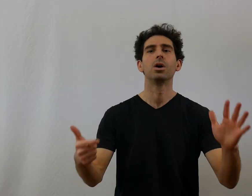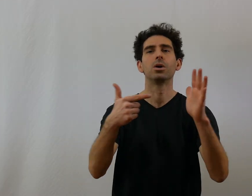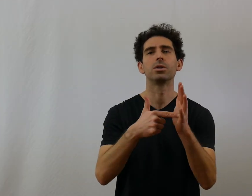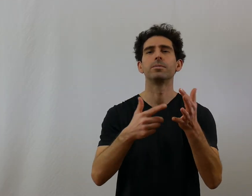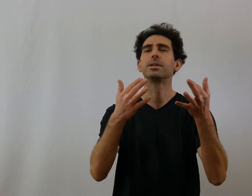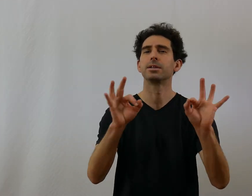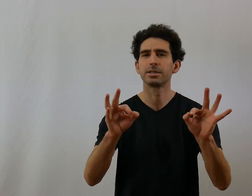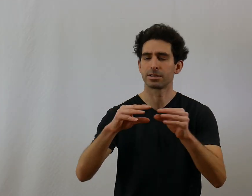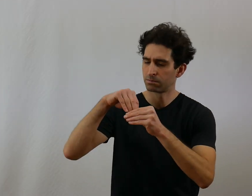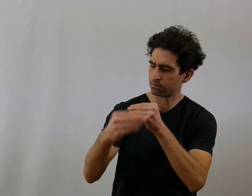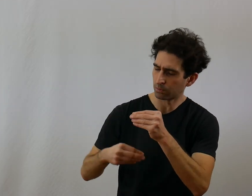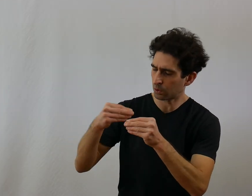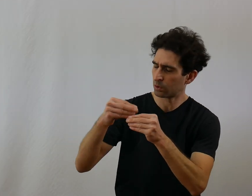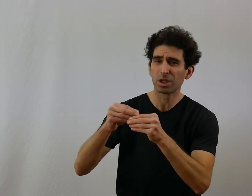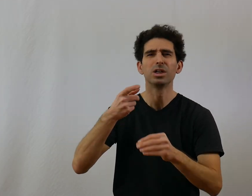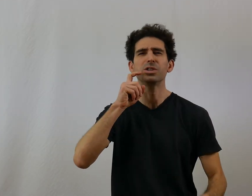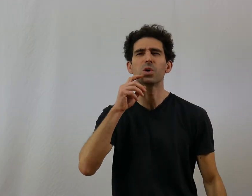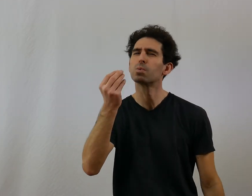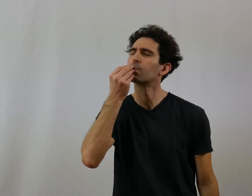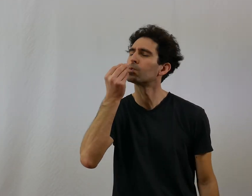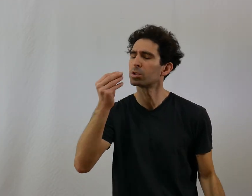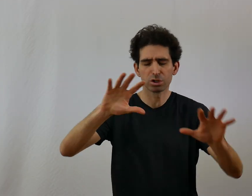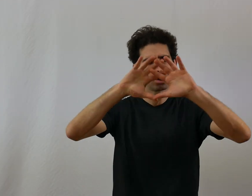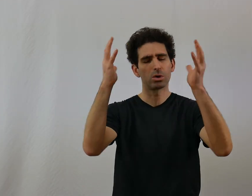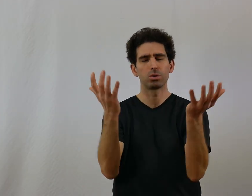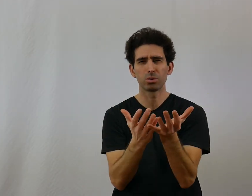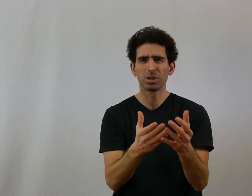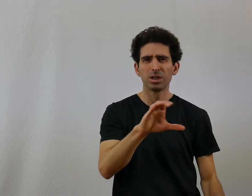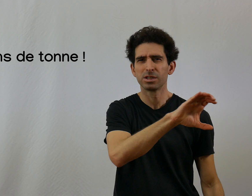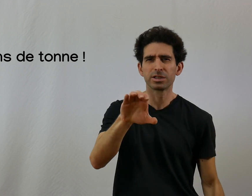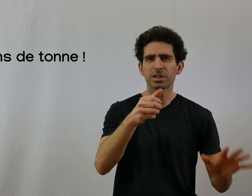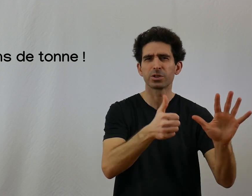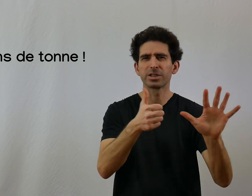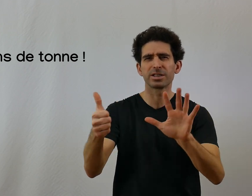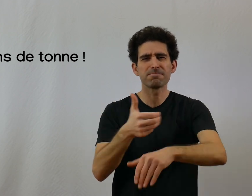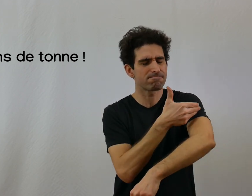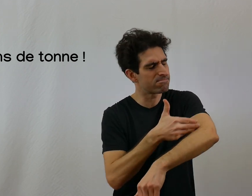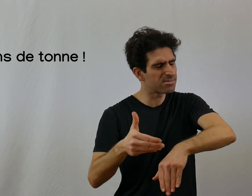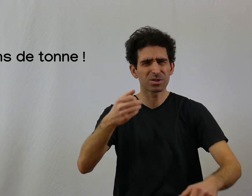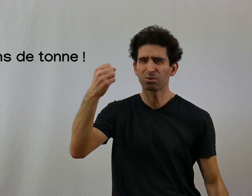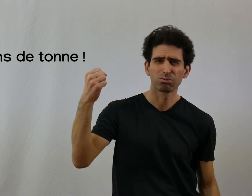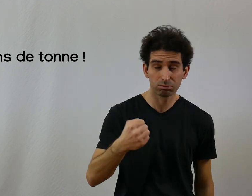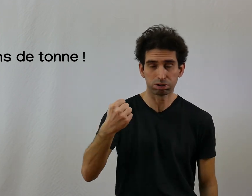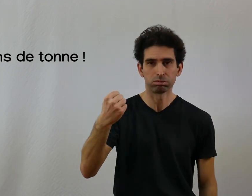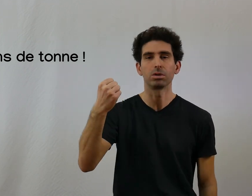En 2010, 166 millions de tonnes de sucre ont été consommées dans le monde.